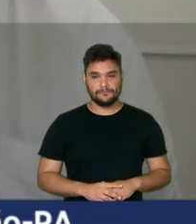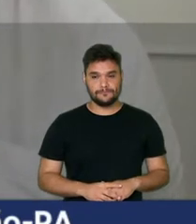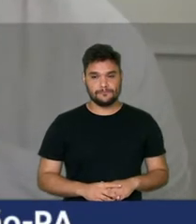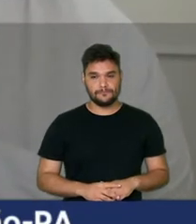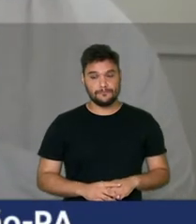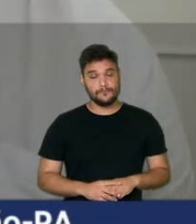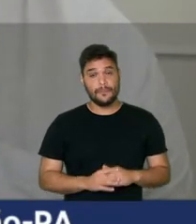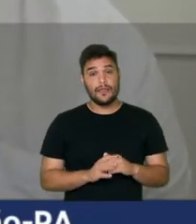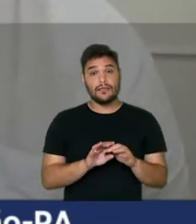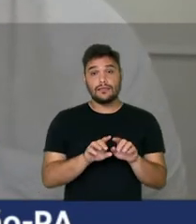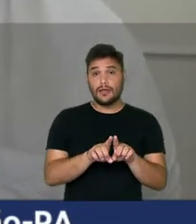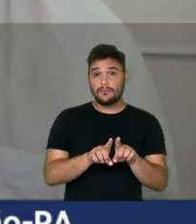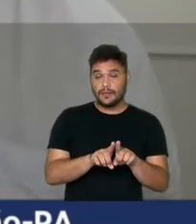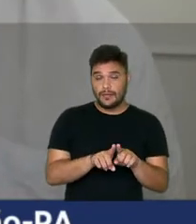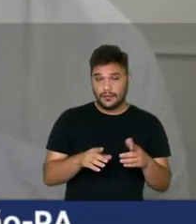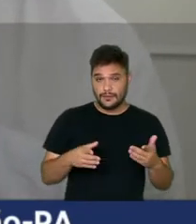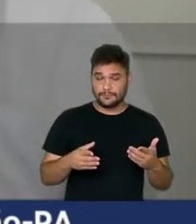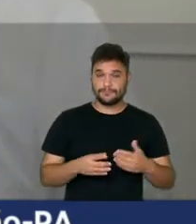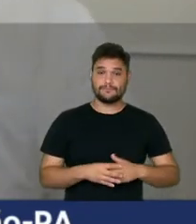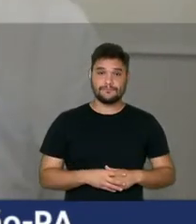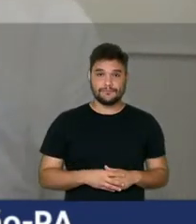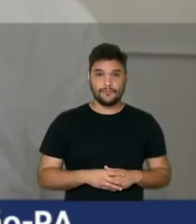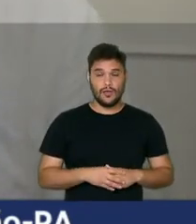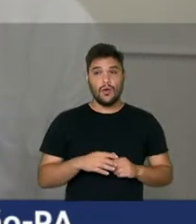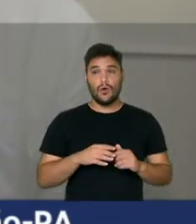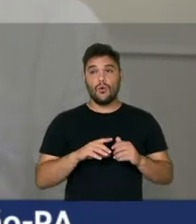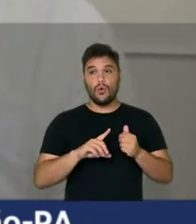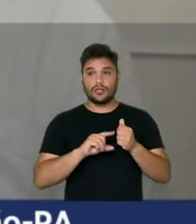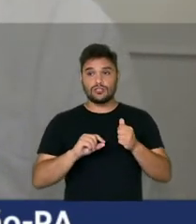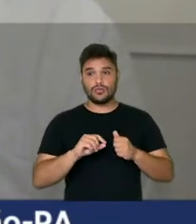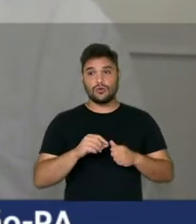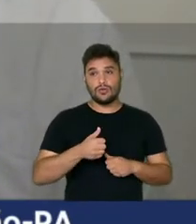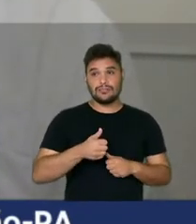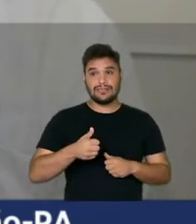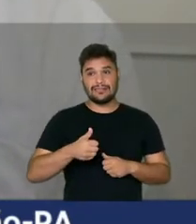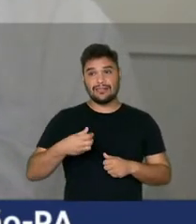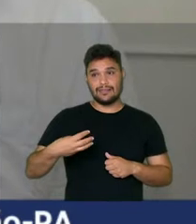SERÃO EXIGIDAS DE MODO A COMPATIBILIZAR AS DESPESAS ORA